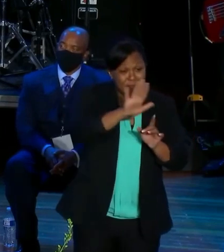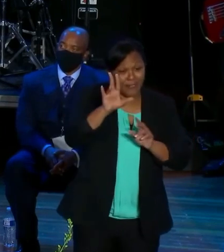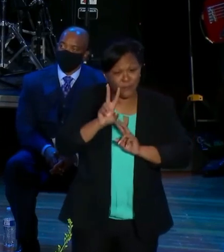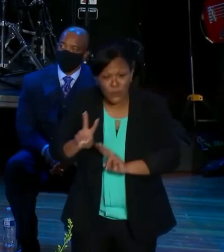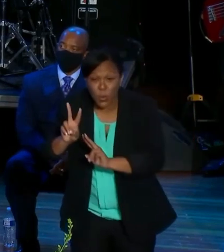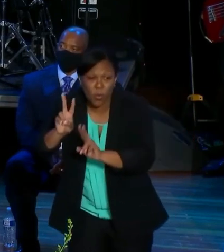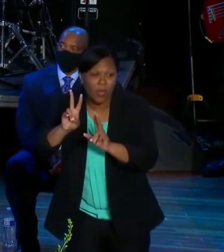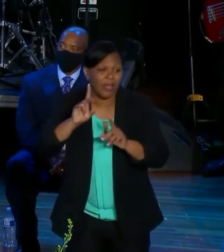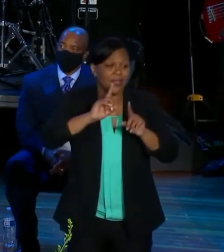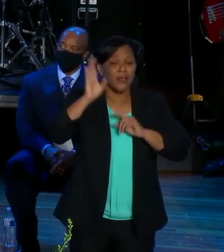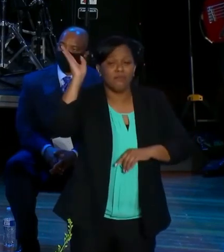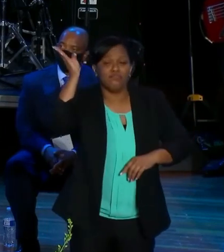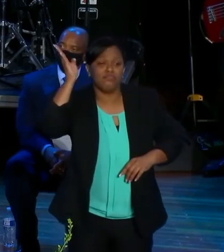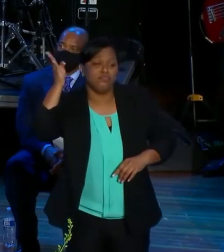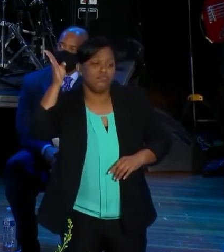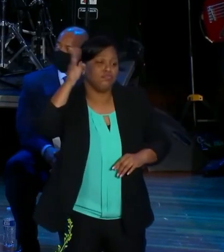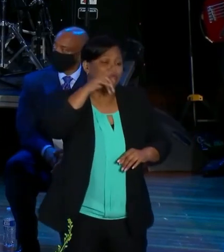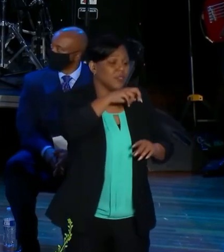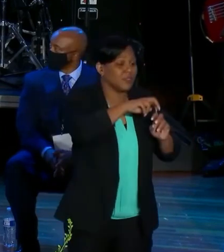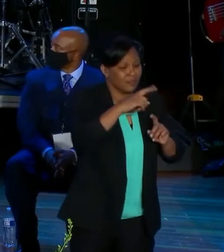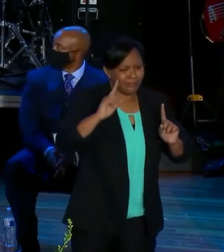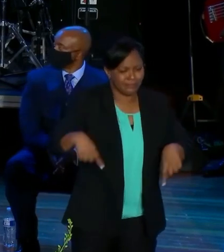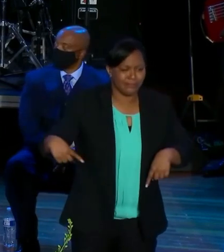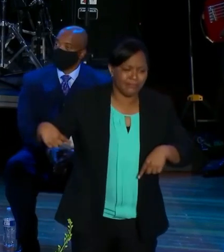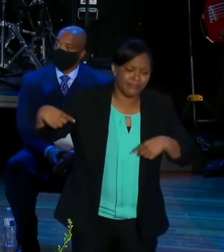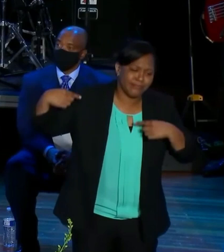Och jag ledde marscher och gjorde vad vi måste göra